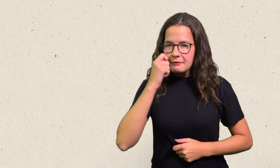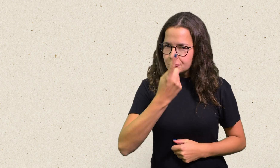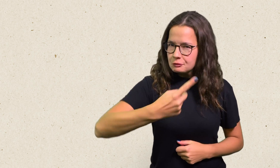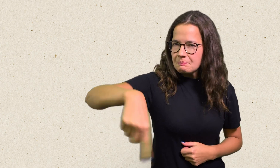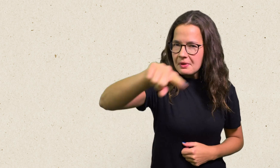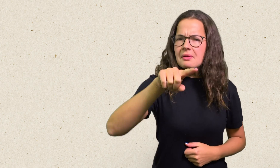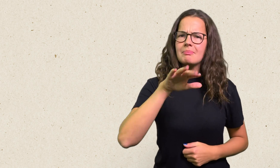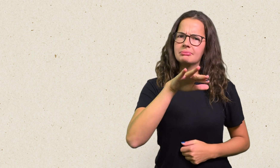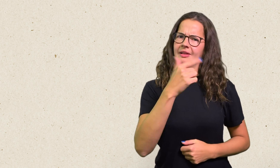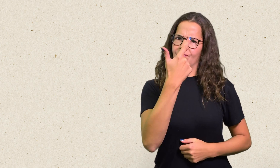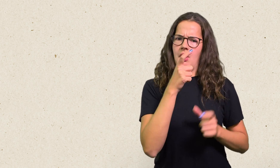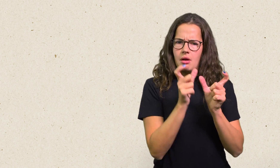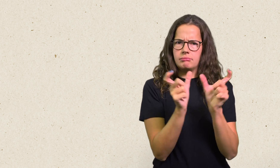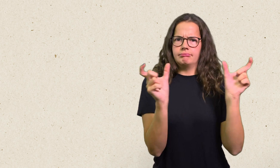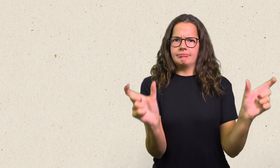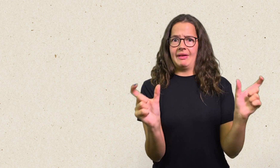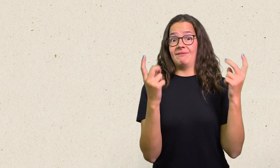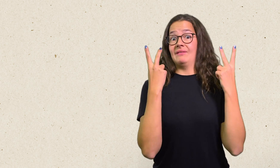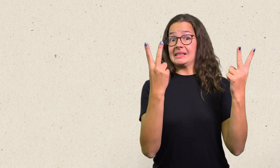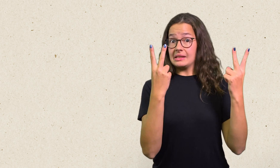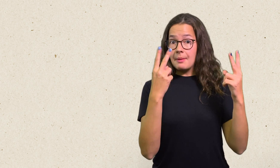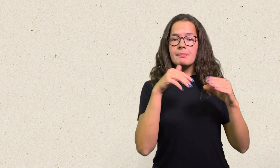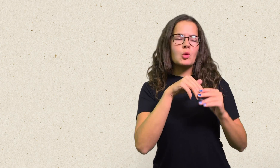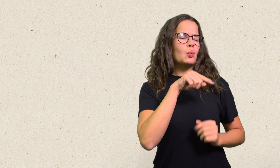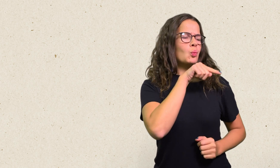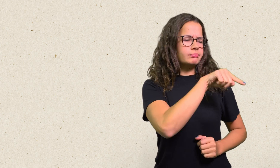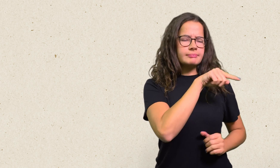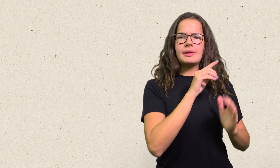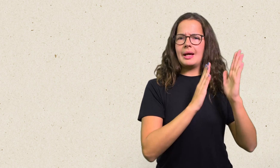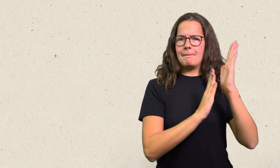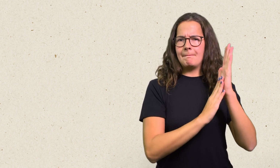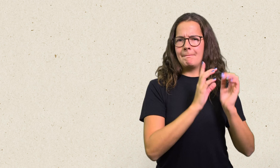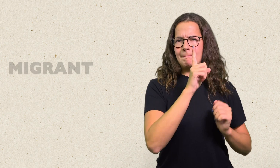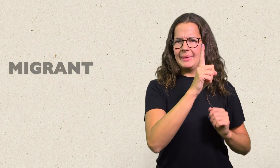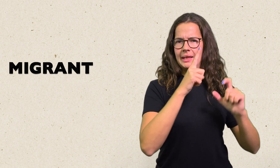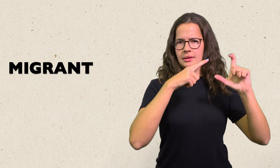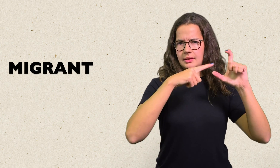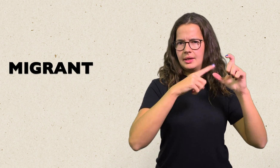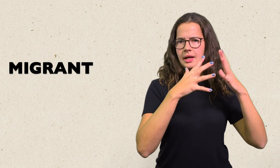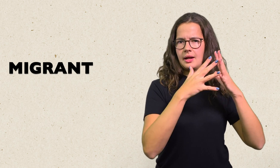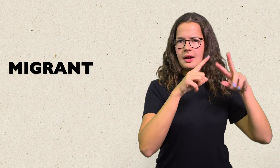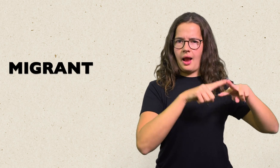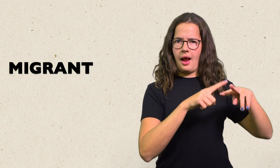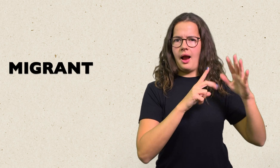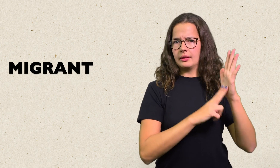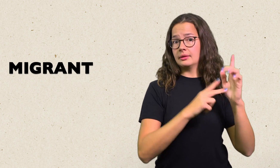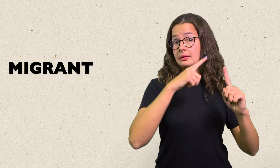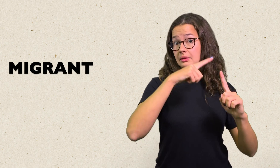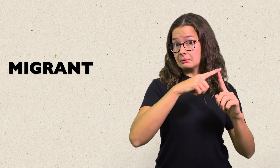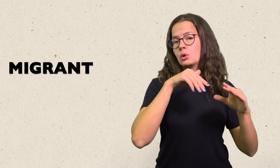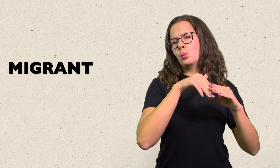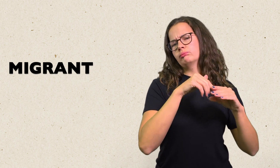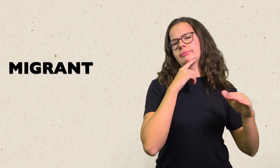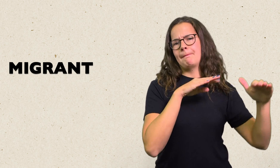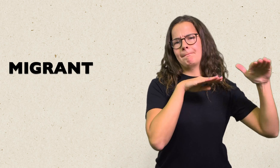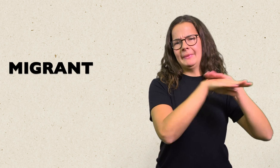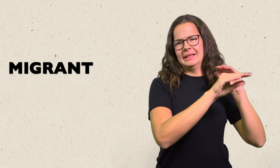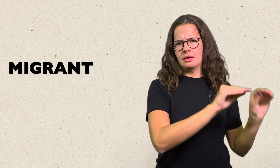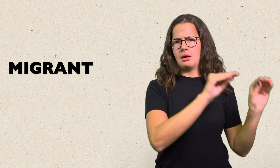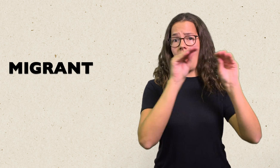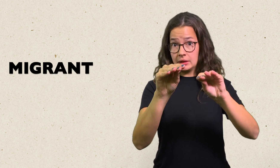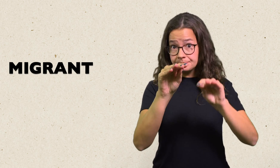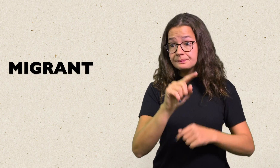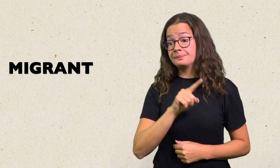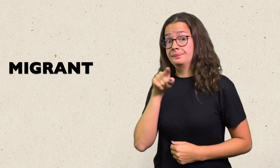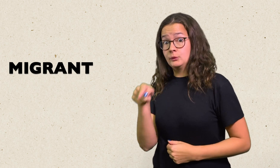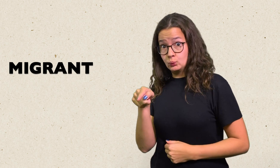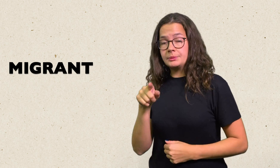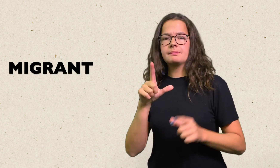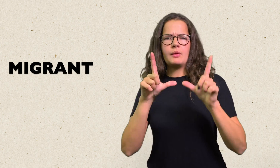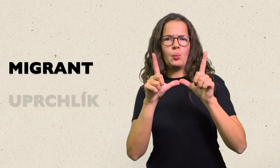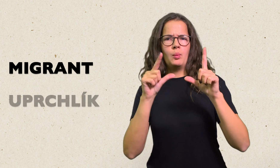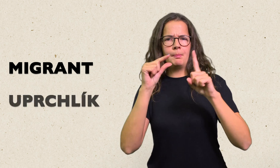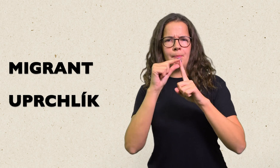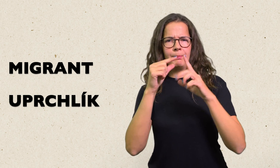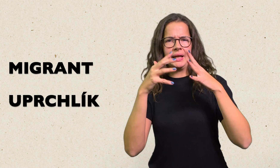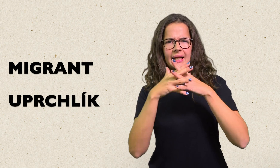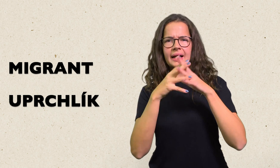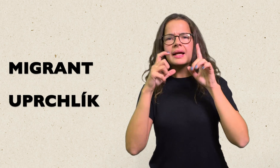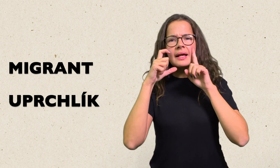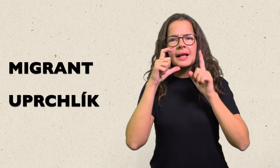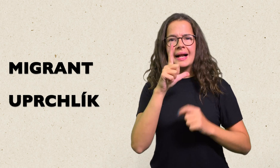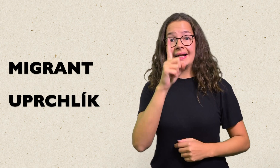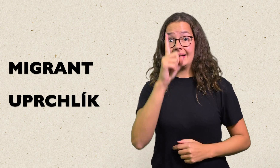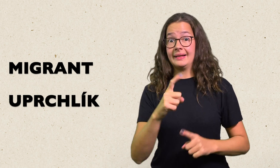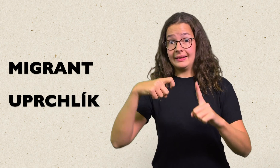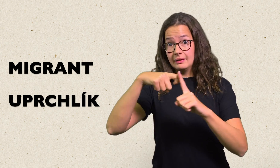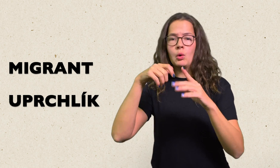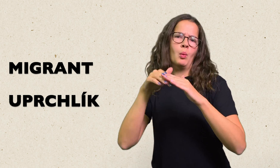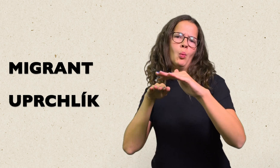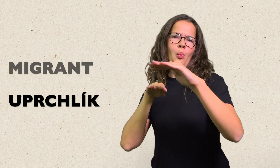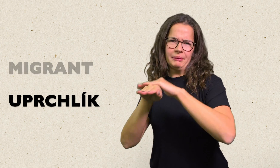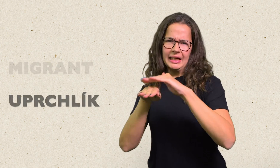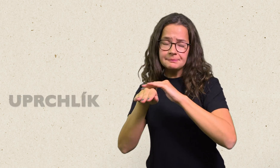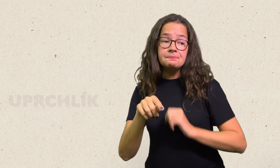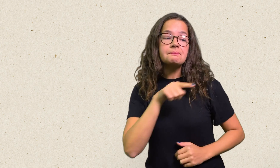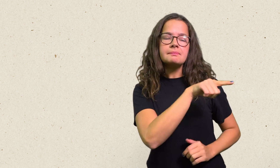Možná jste si někde všimli slov MIGRANT a UPRCHLÍK.